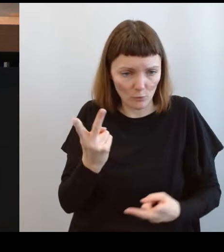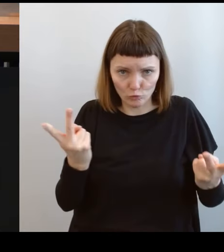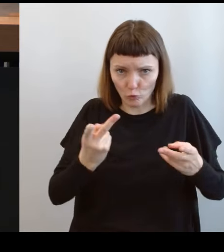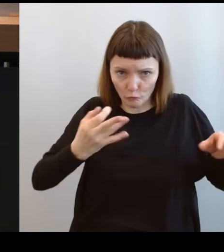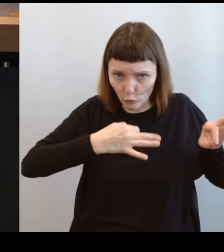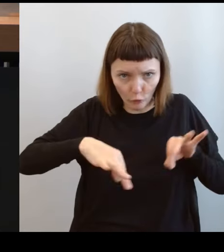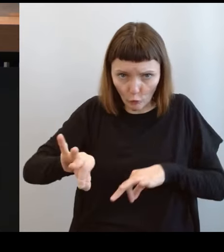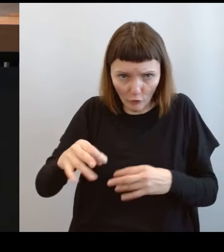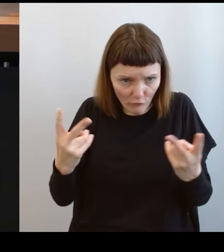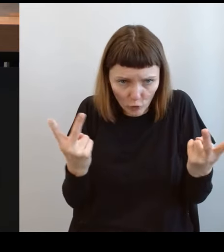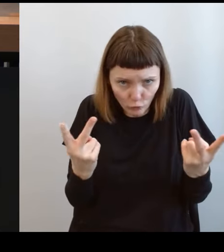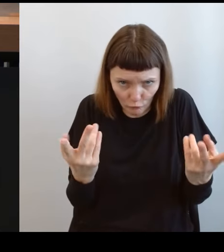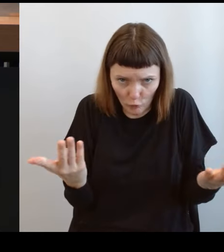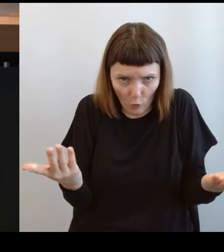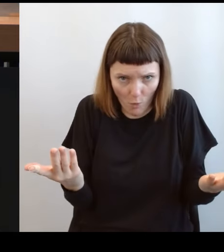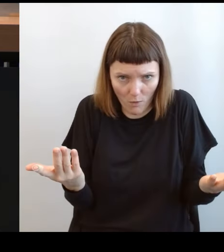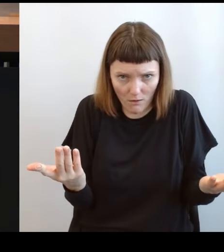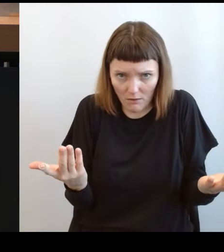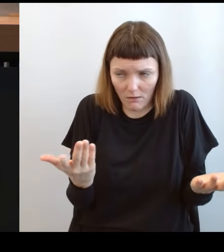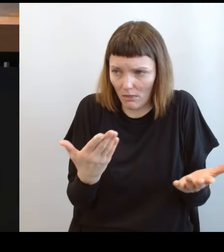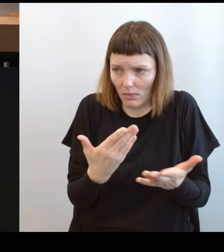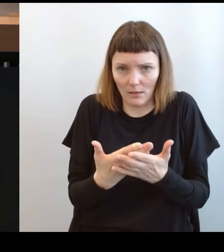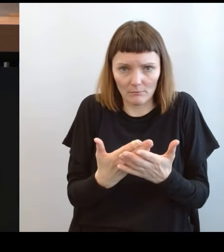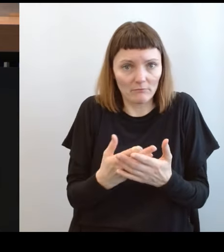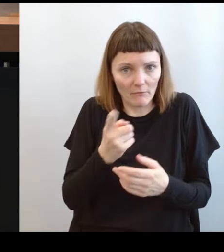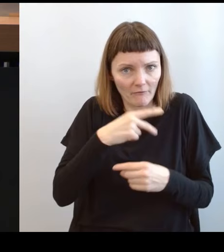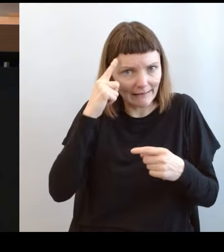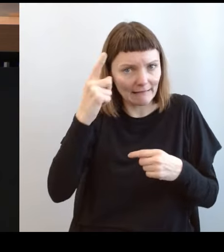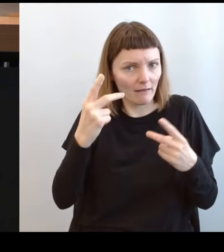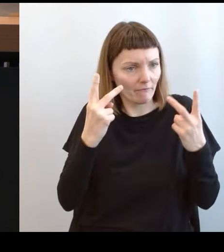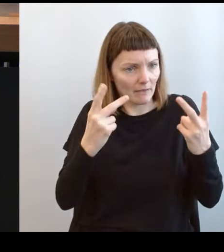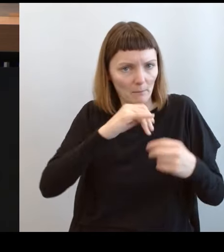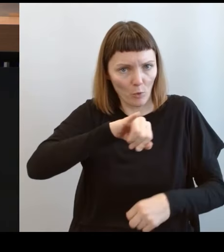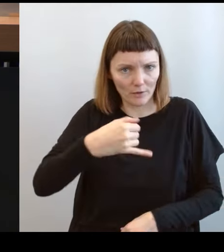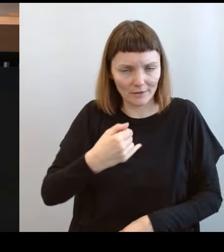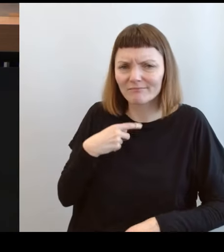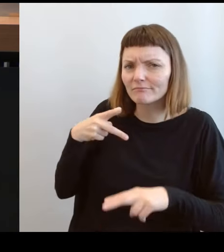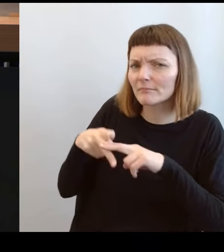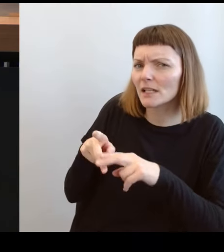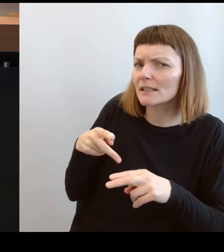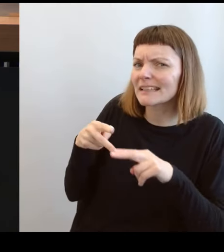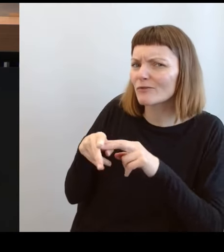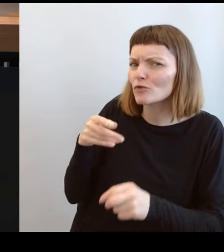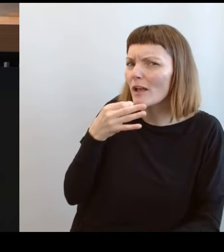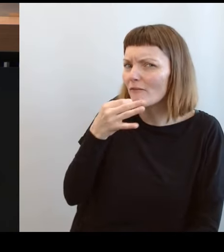(Rednerwechsel) Ich darf Sie fragen, ob Sie eine Zwischenfrage der Abgeordneten Schädlich aus der Grünen Fraktion zulassen. (Rednerwechsel) Vielleicht beim nächsten Mal.